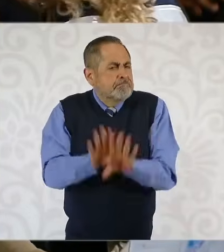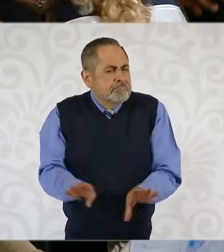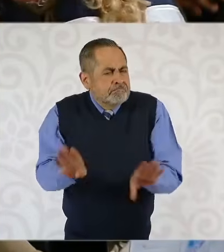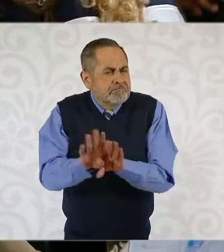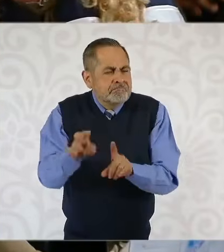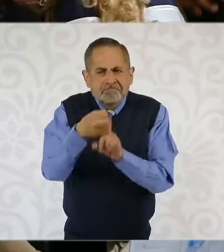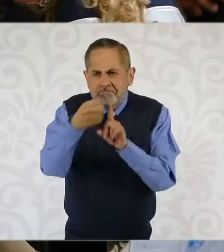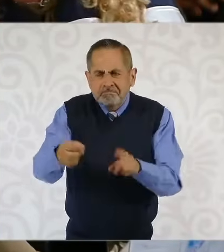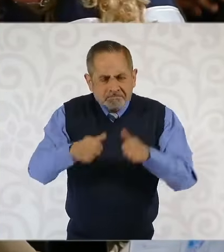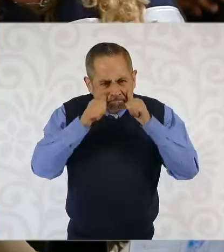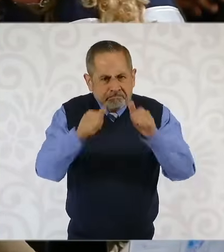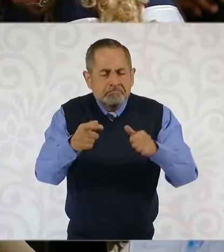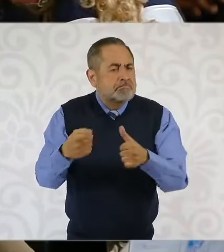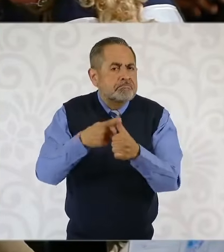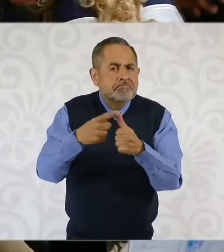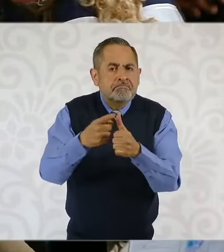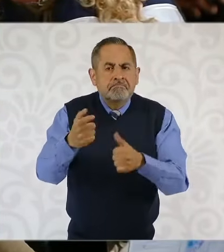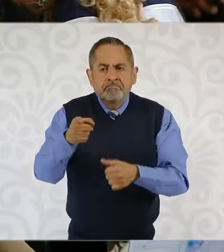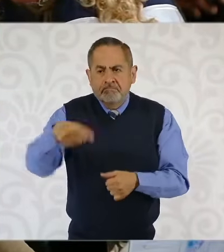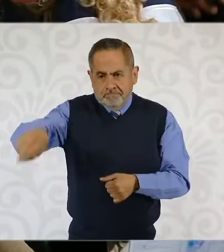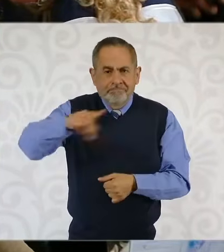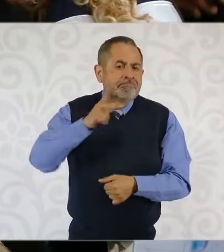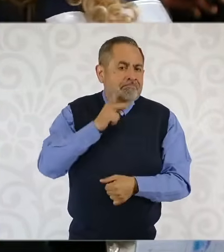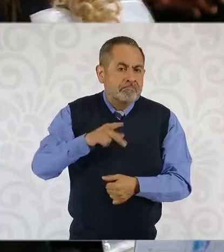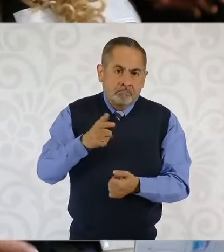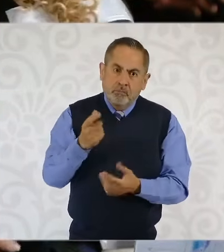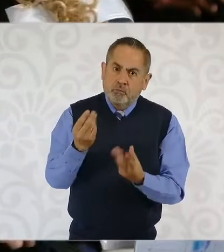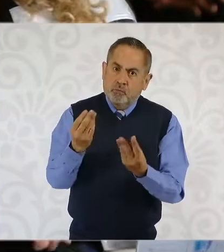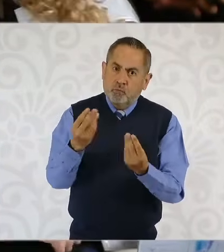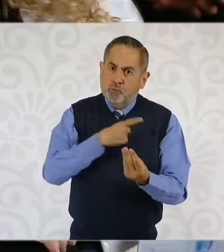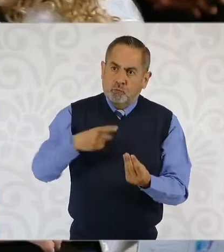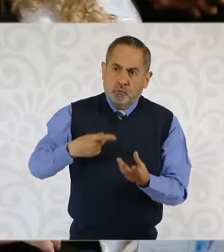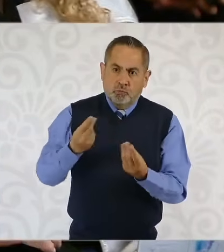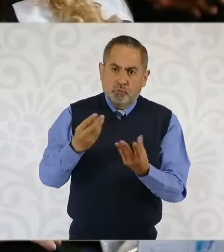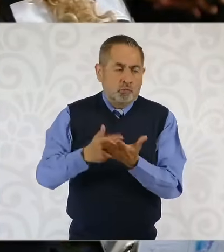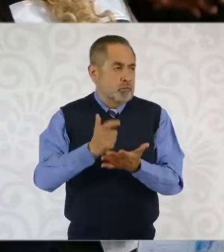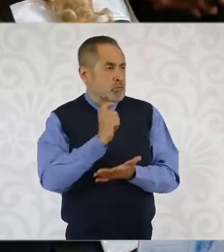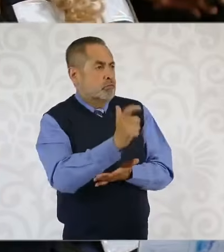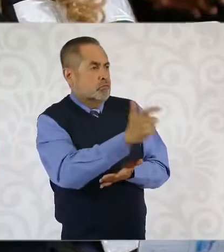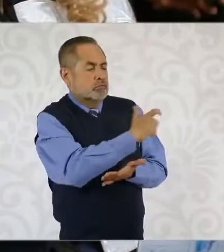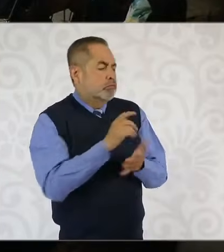atender la deuda financiera que que es grande y la deuda a los proveedores está apoyando la